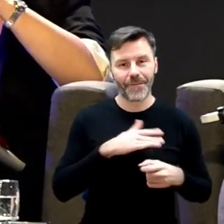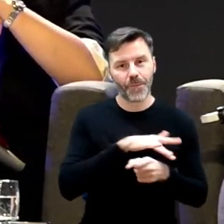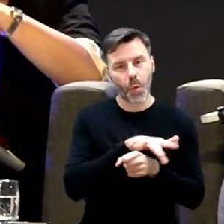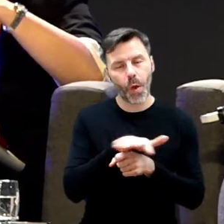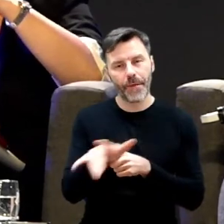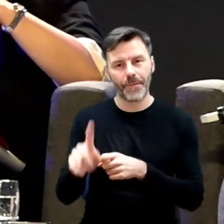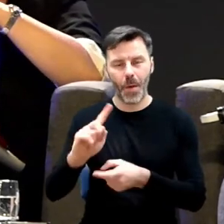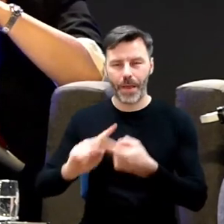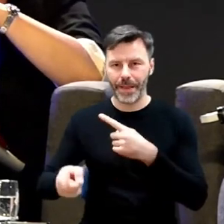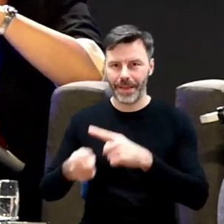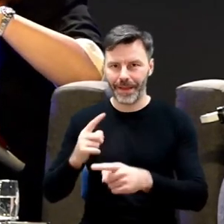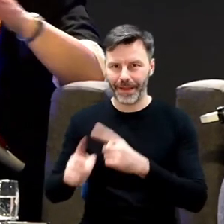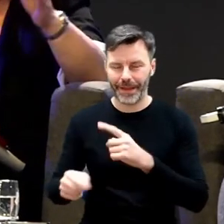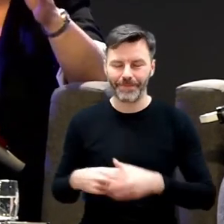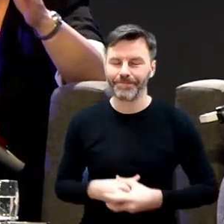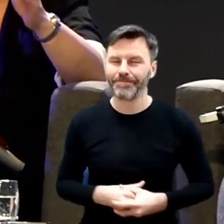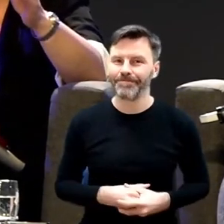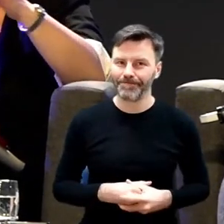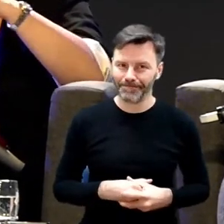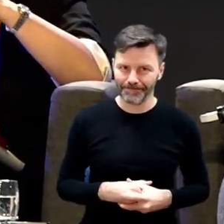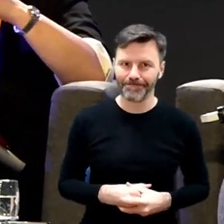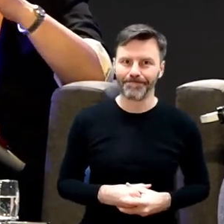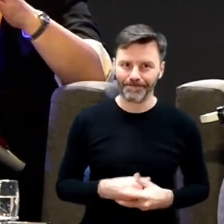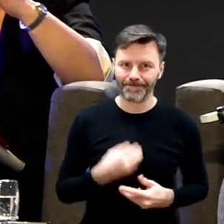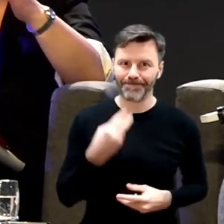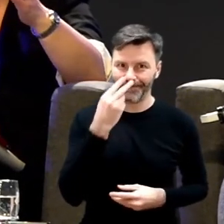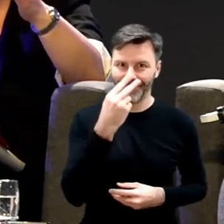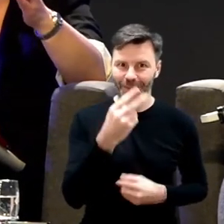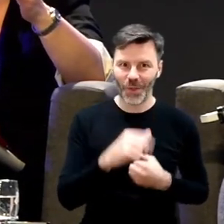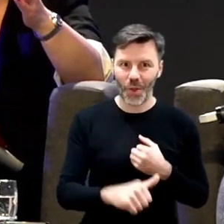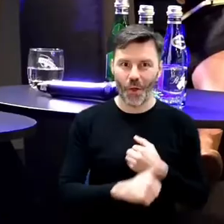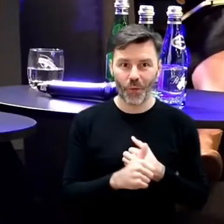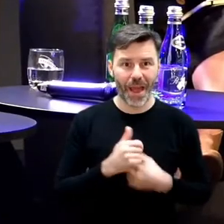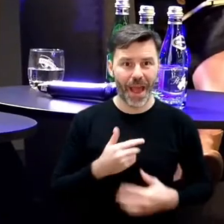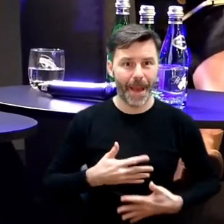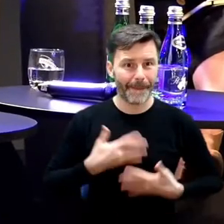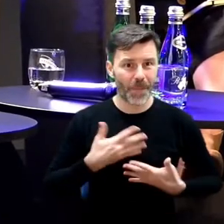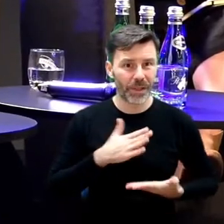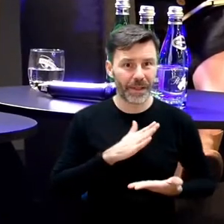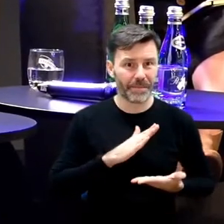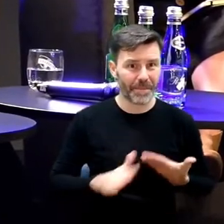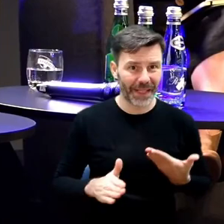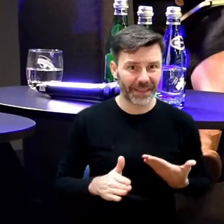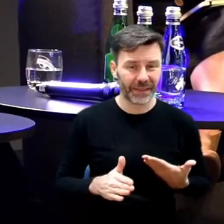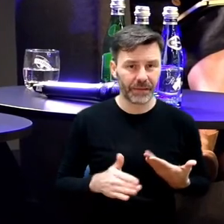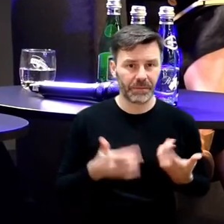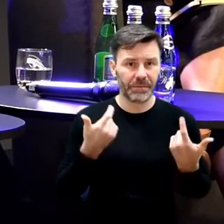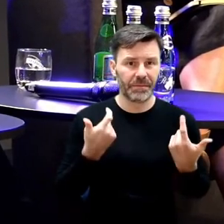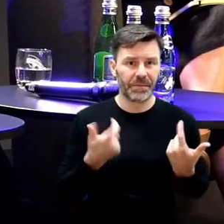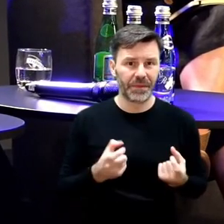Widzimy, to mamy jakby doskonały dowód. Bez emocji nie zrobimy nic dobrego, bo będziemy mieli wszystkich ludzi przeciwko sobie.